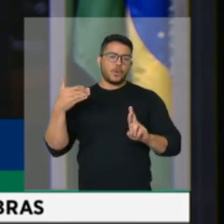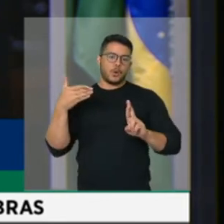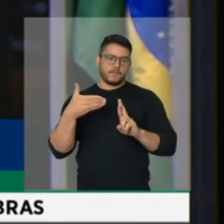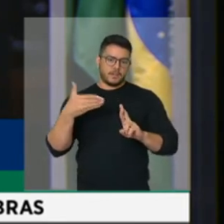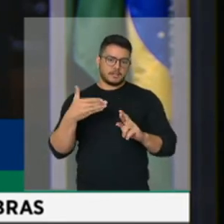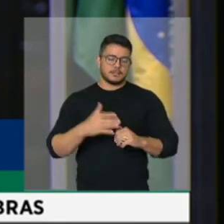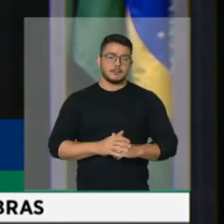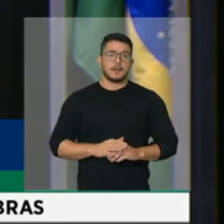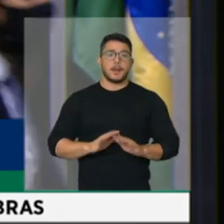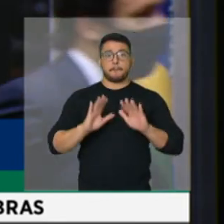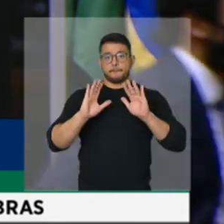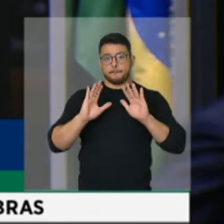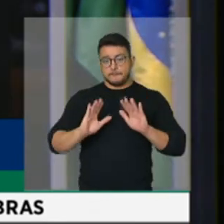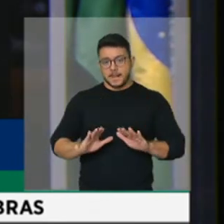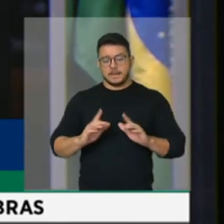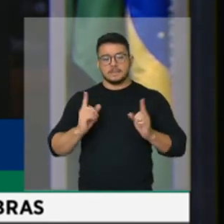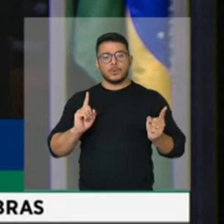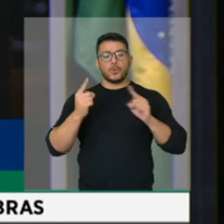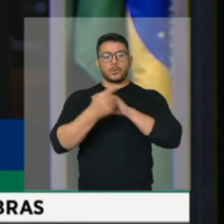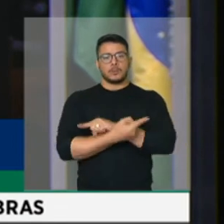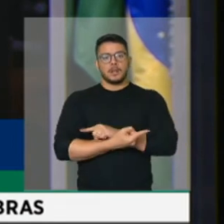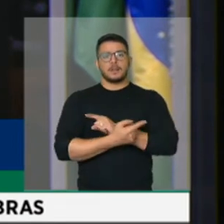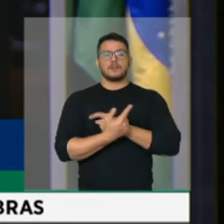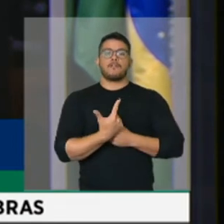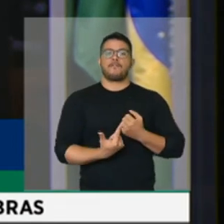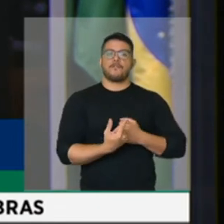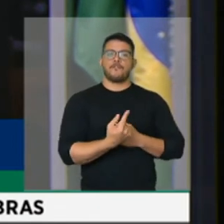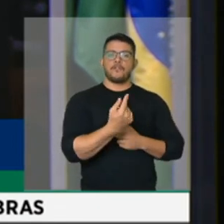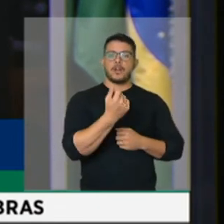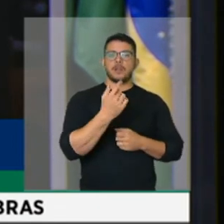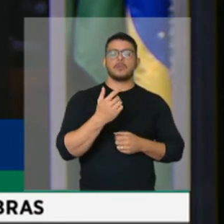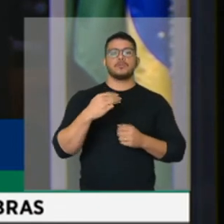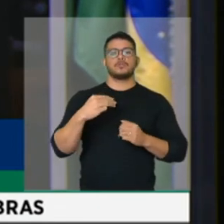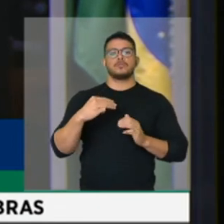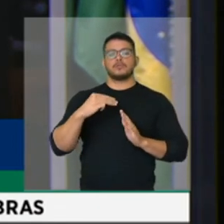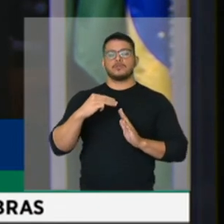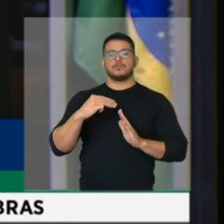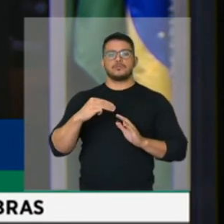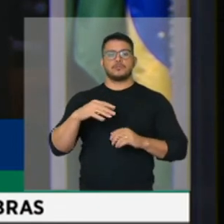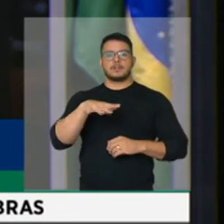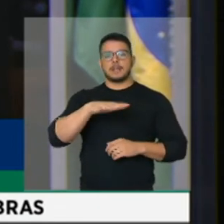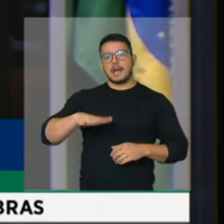DIFERENÇA PL D MÁXIMO DE 2020 FOI DE QUE MEGAWATT-HORA. VALOR SERVIU COMO REFERÊNCIA PARA REMUNERAR USINAS PARA